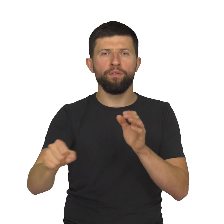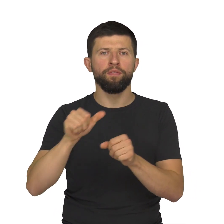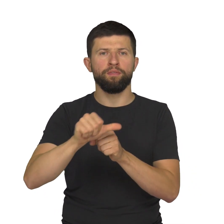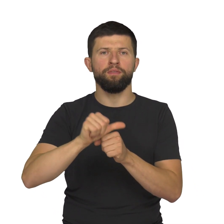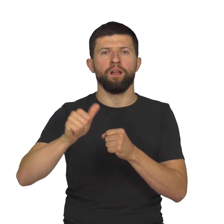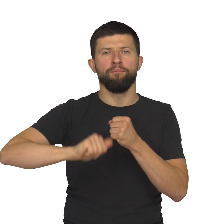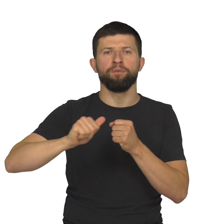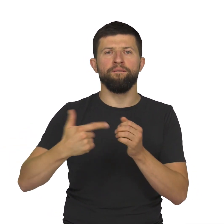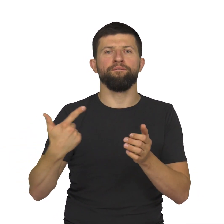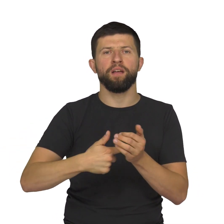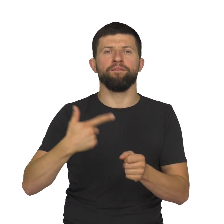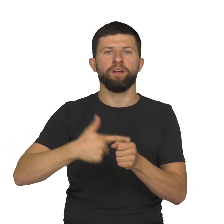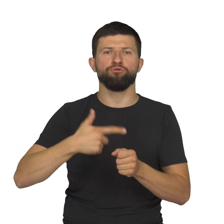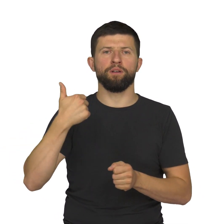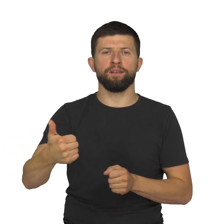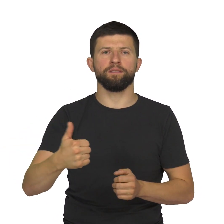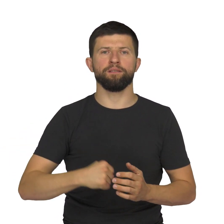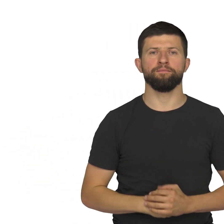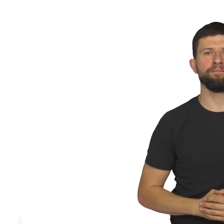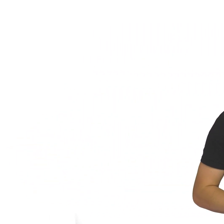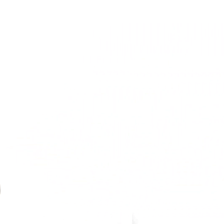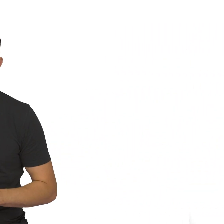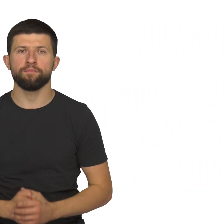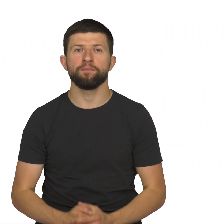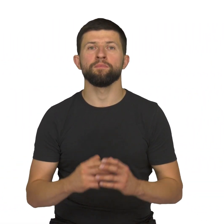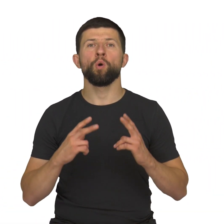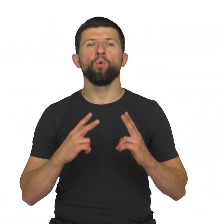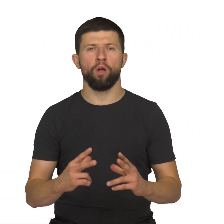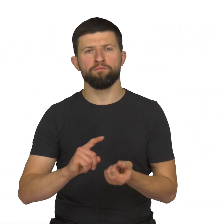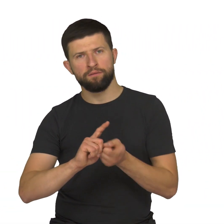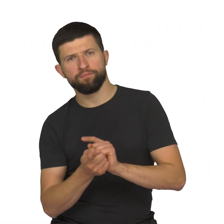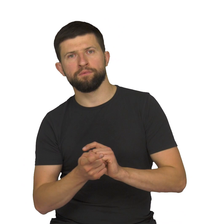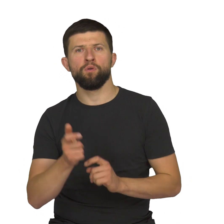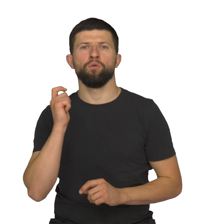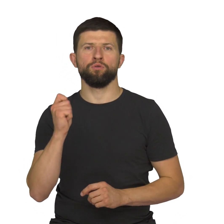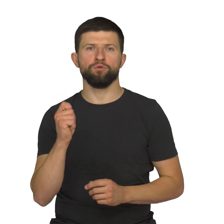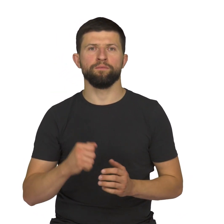z dniem 11 lipca 2021 r. Przeliczanie urlopu na godziny.